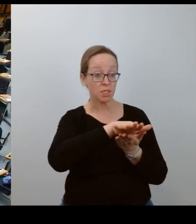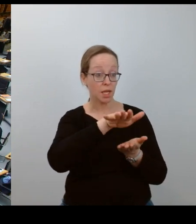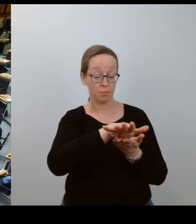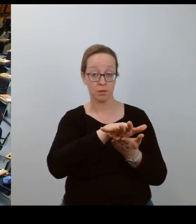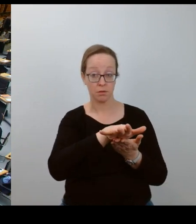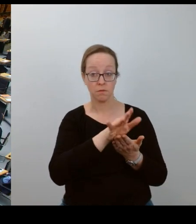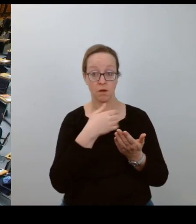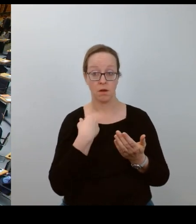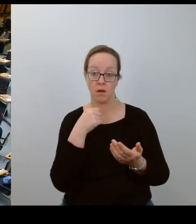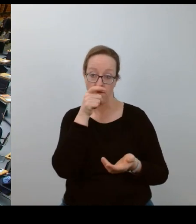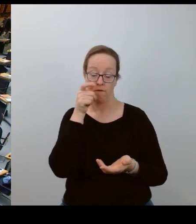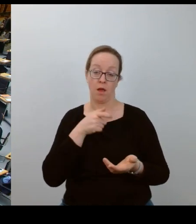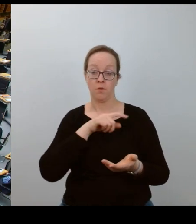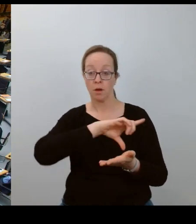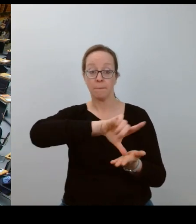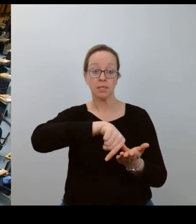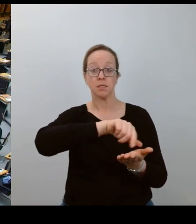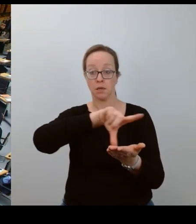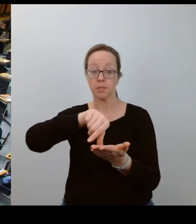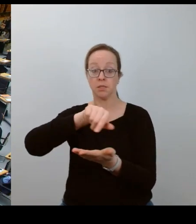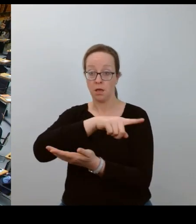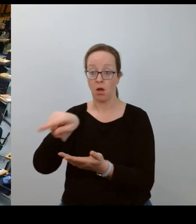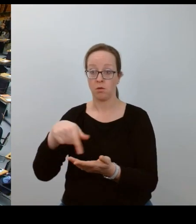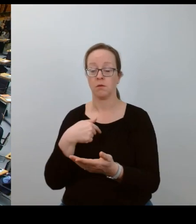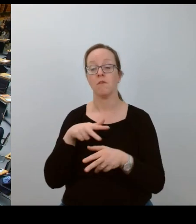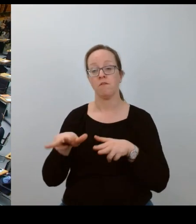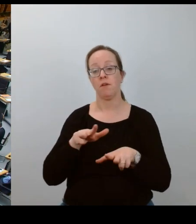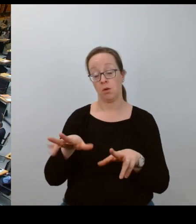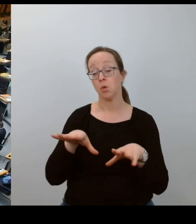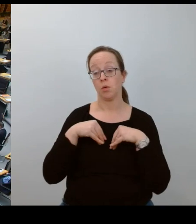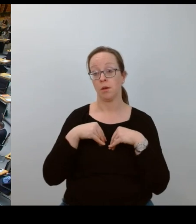Ich rufe auf Tagesordnungspunkt 3: Vorlage zur Kenntnisnahme